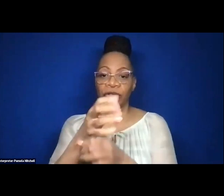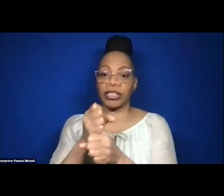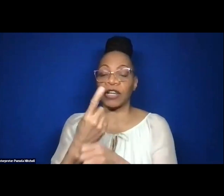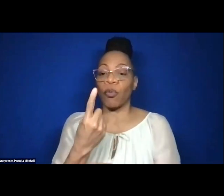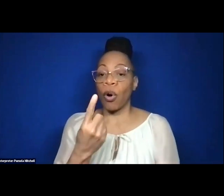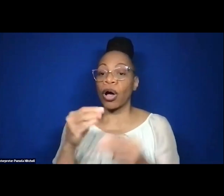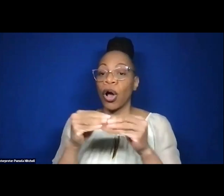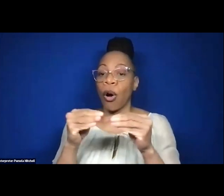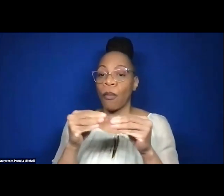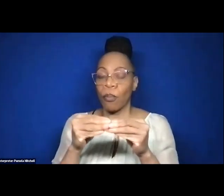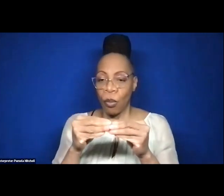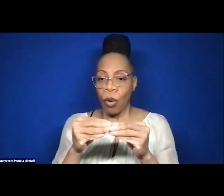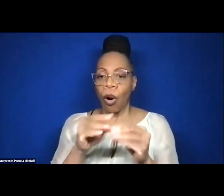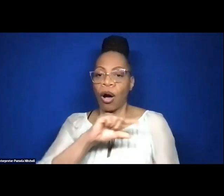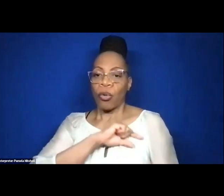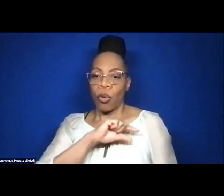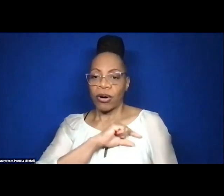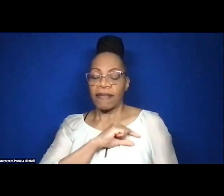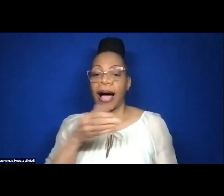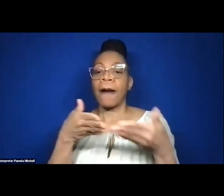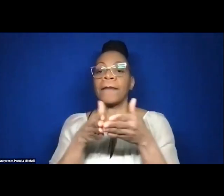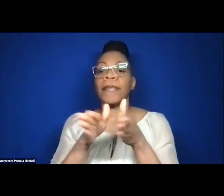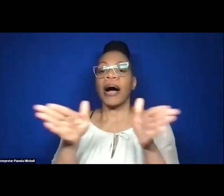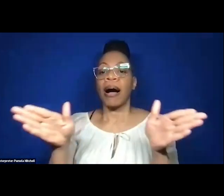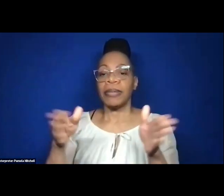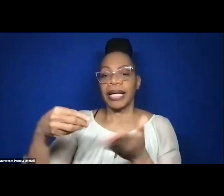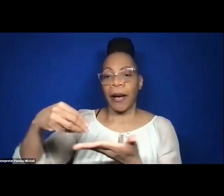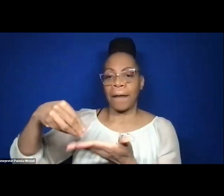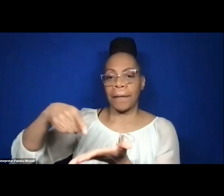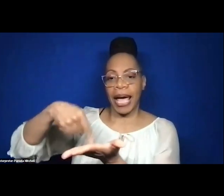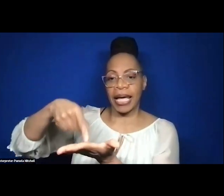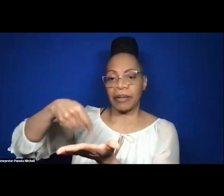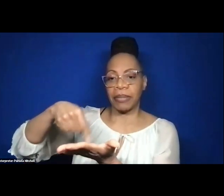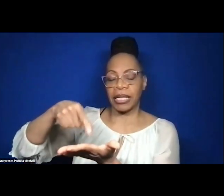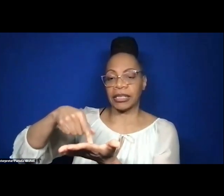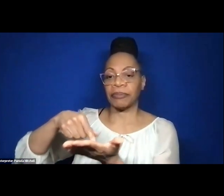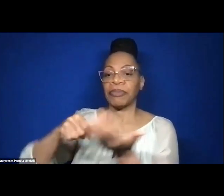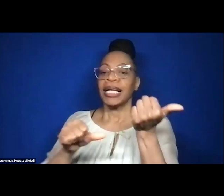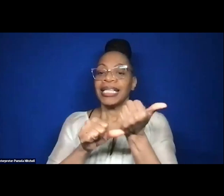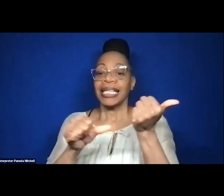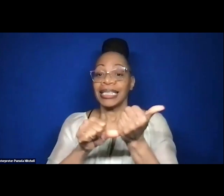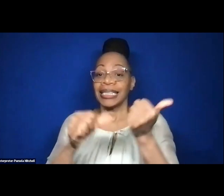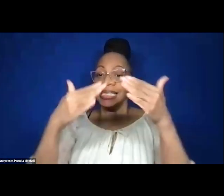de ingresos públicos calificados. Si una persona vive en un hogar de asistencia pública, consideraremos que esa persona